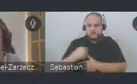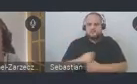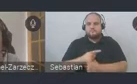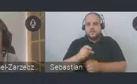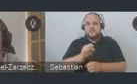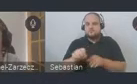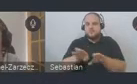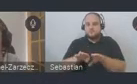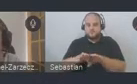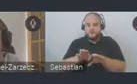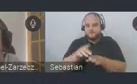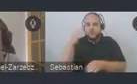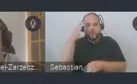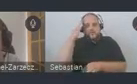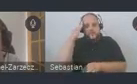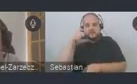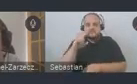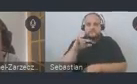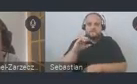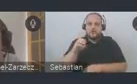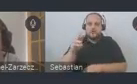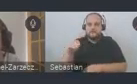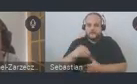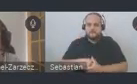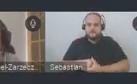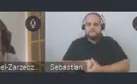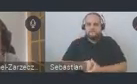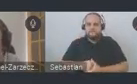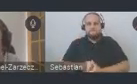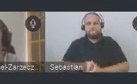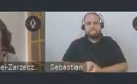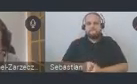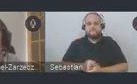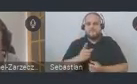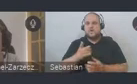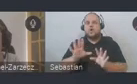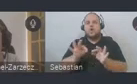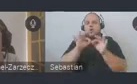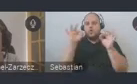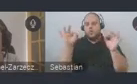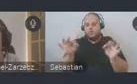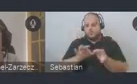posiada podstawowe umiejętności cyfrowe, takie ogólne podstawowe umiejętności cyfrowe.